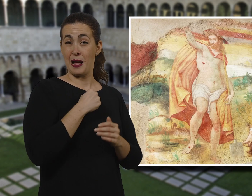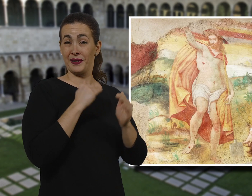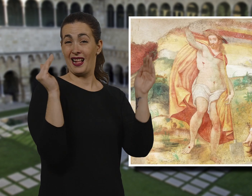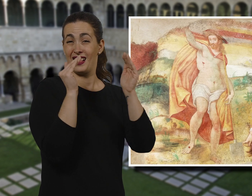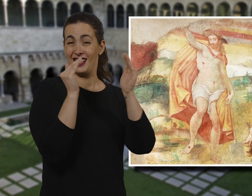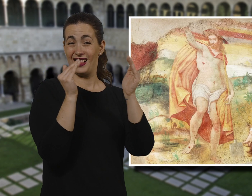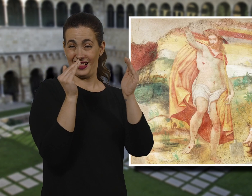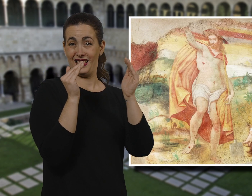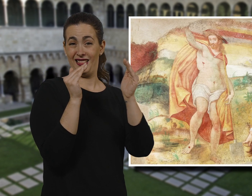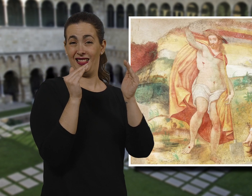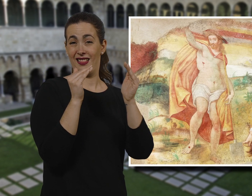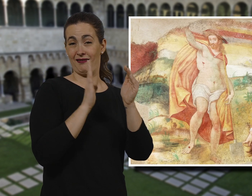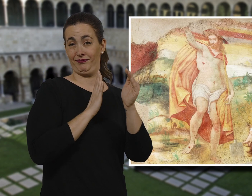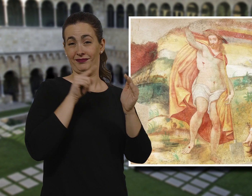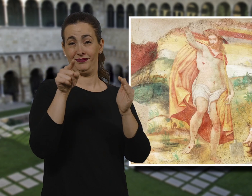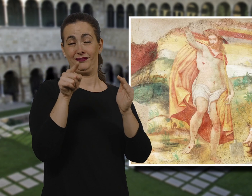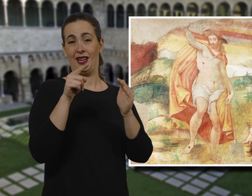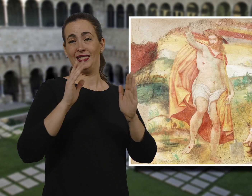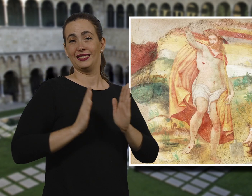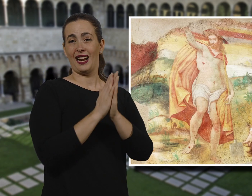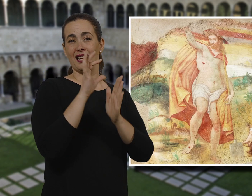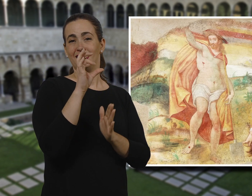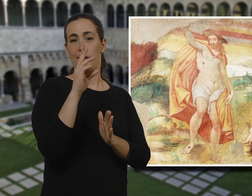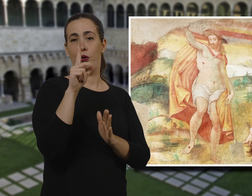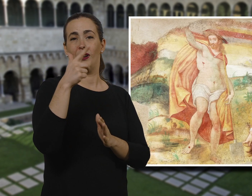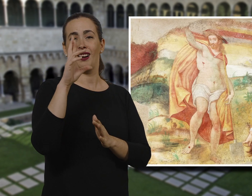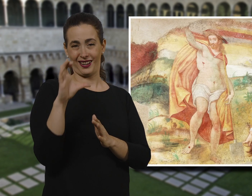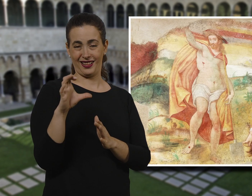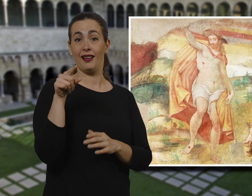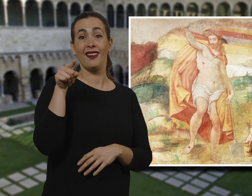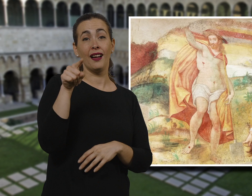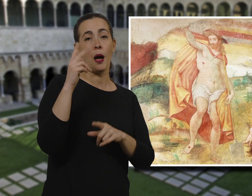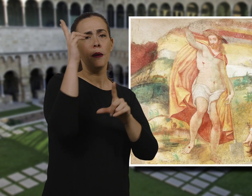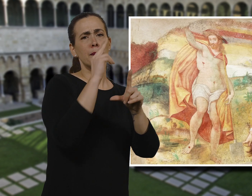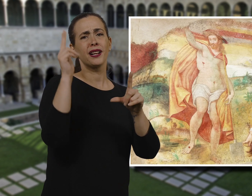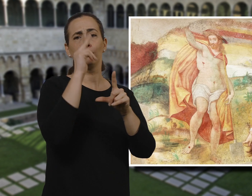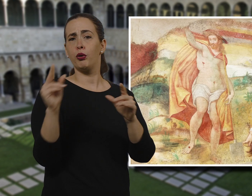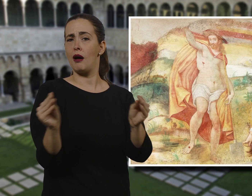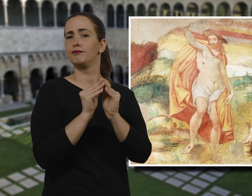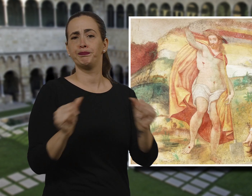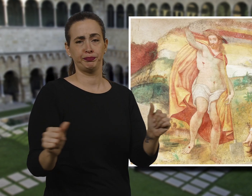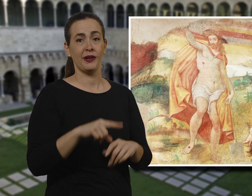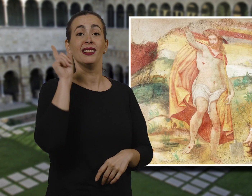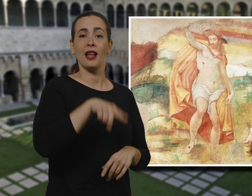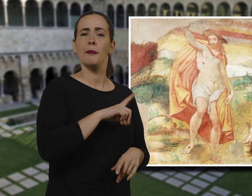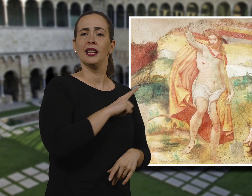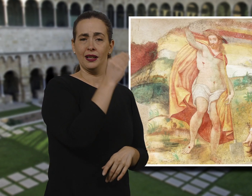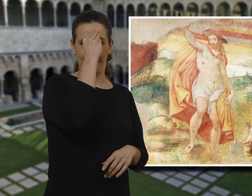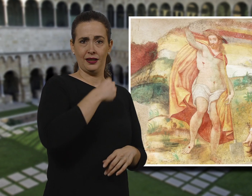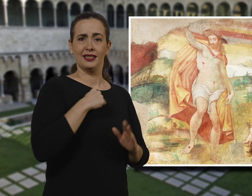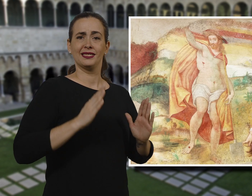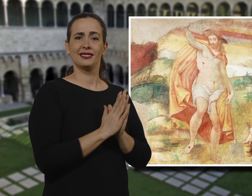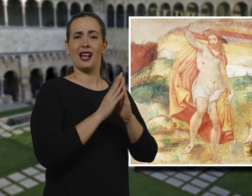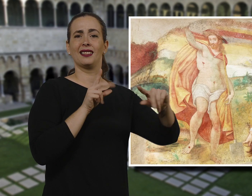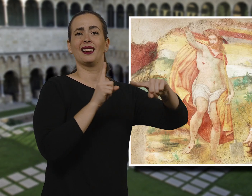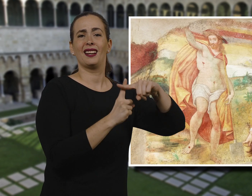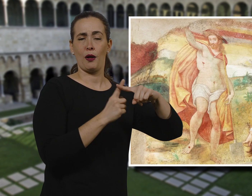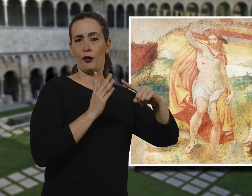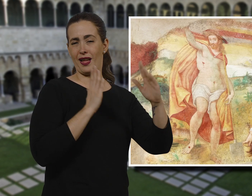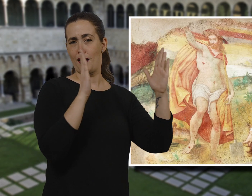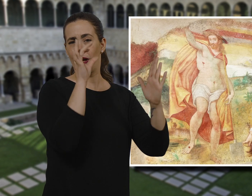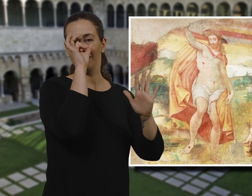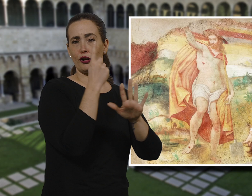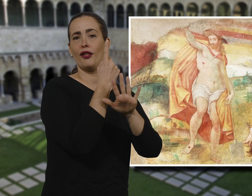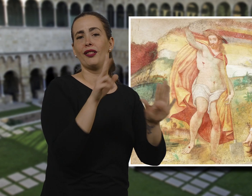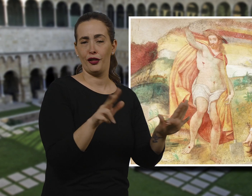Pintures de la desapareguda capella del Sant Sepulcre i de la Santa Creu del segle XVIII.